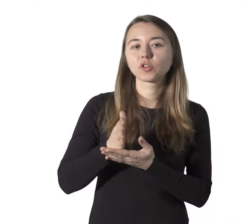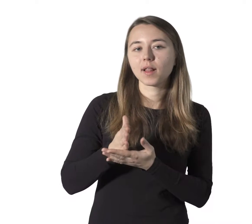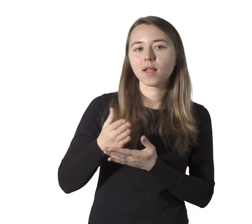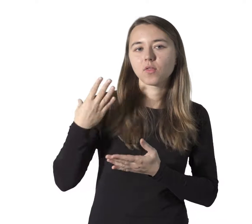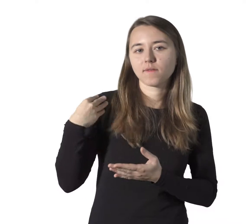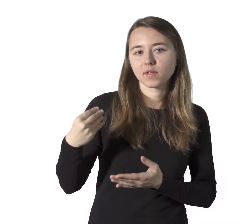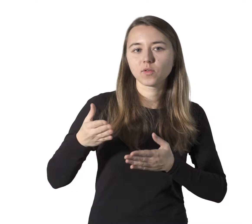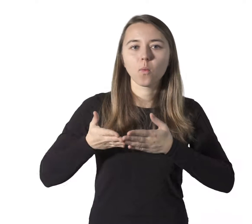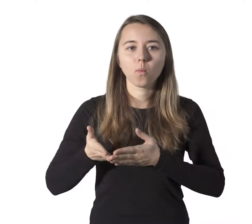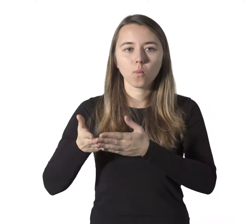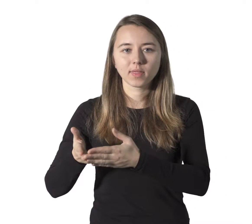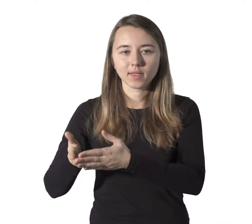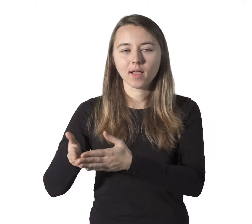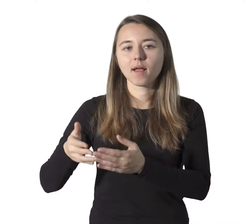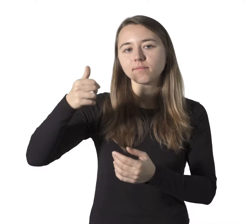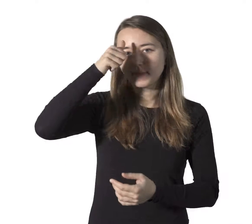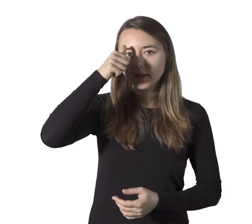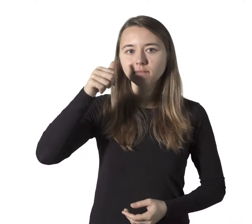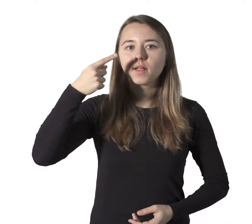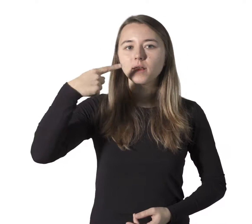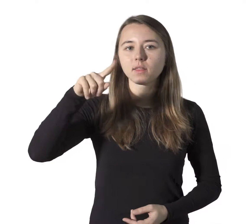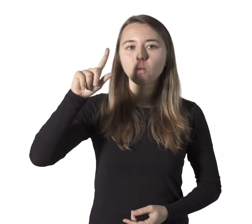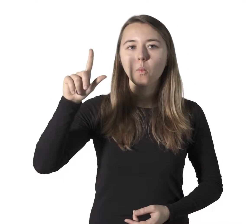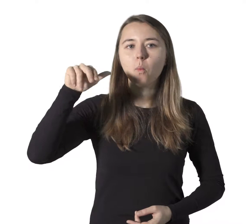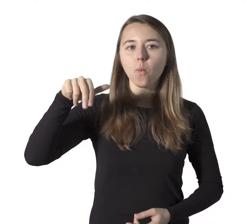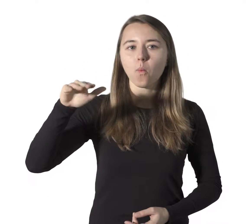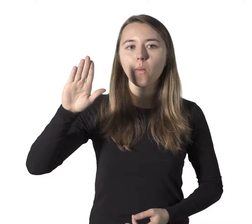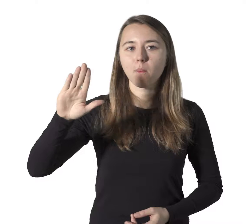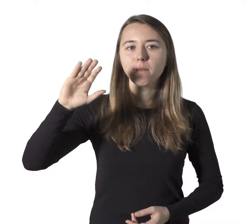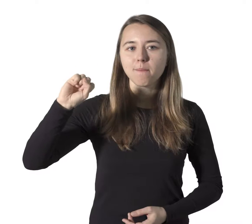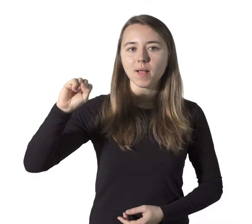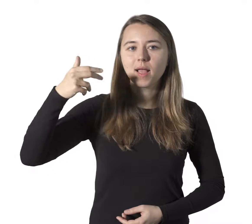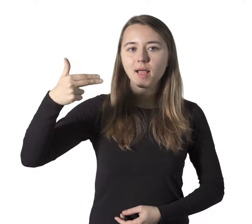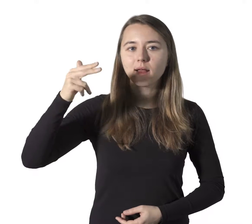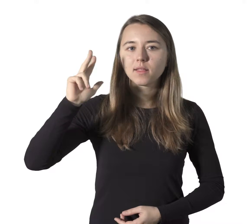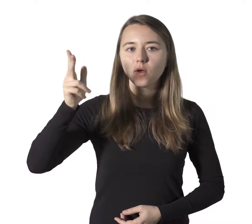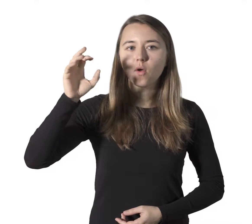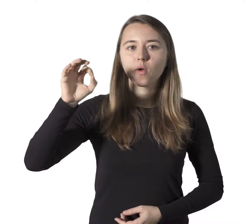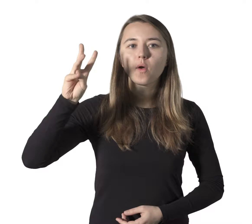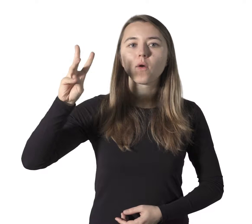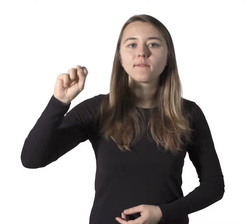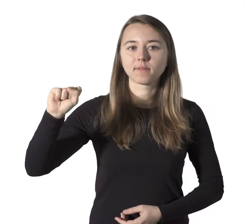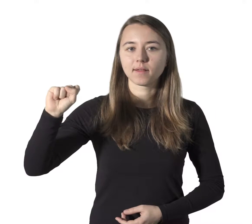Średniowieczna łódź dłubankowa